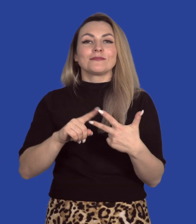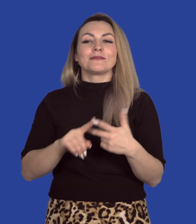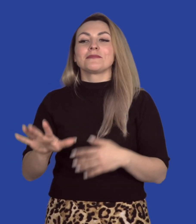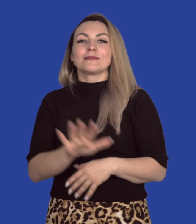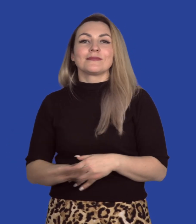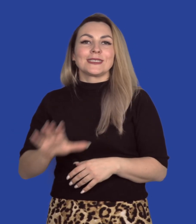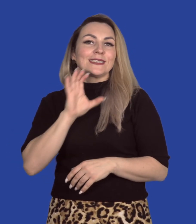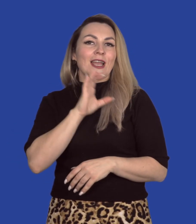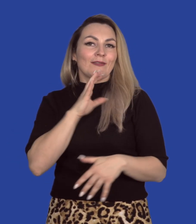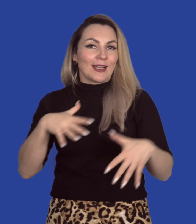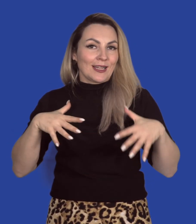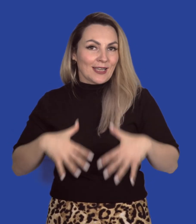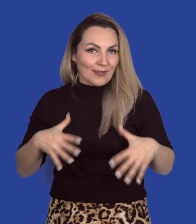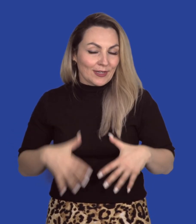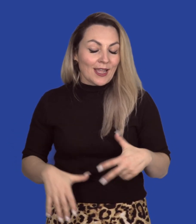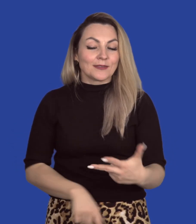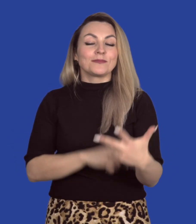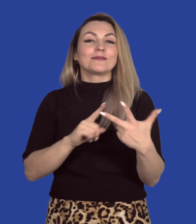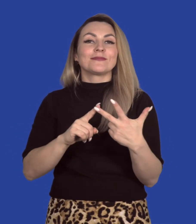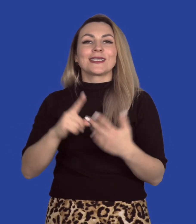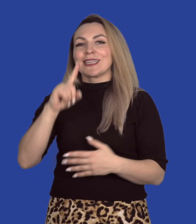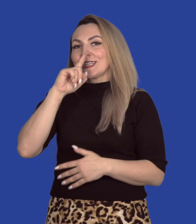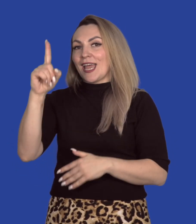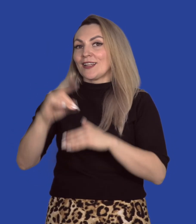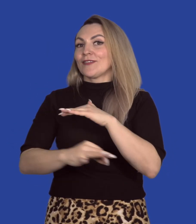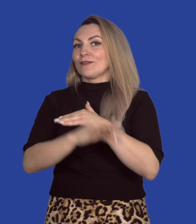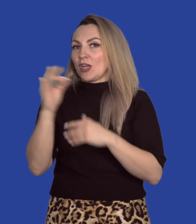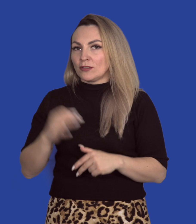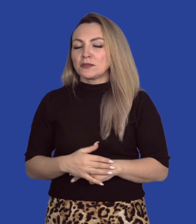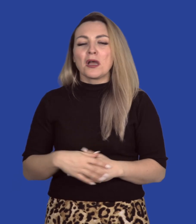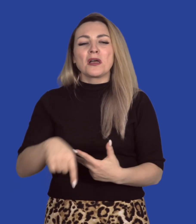Второй - для председателей Северного Кавказа. Третий - для председателей Дальнего Востока.